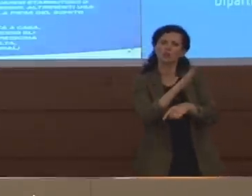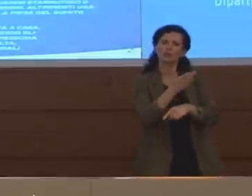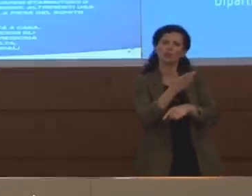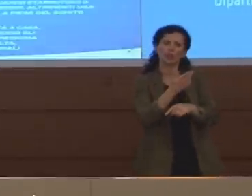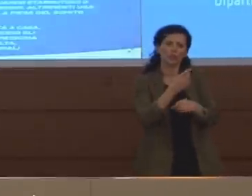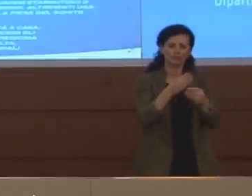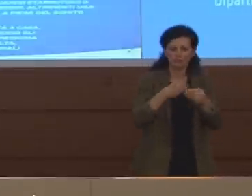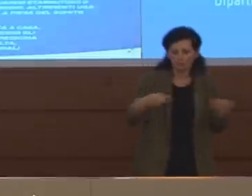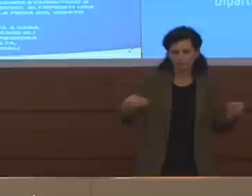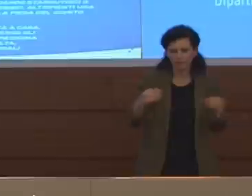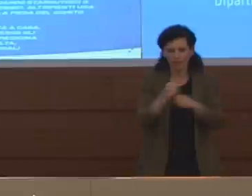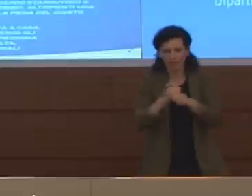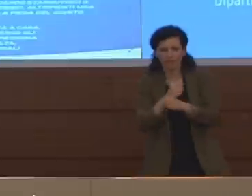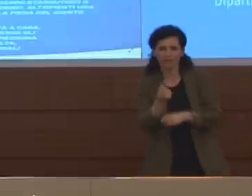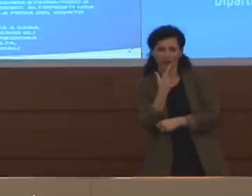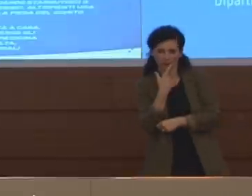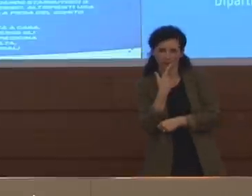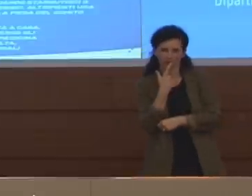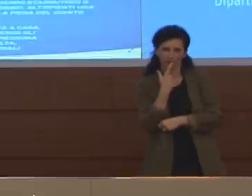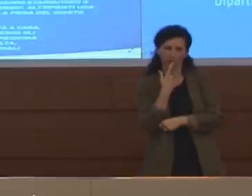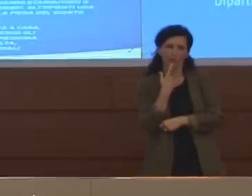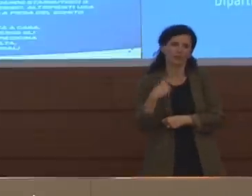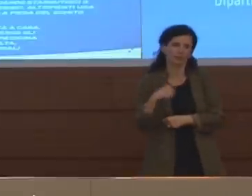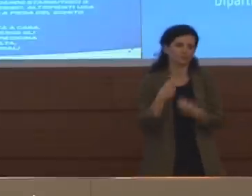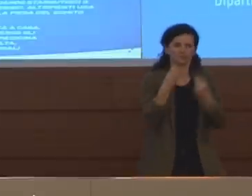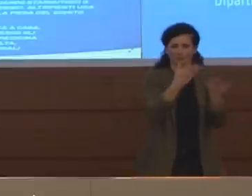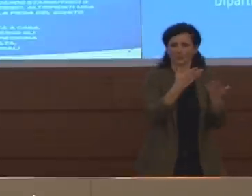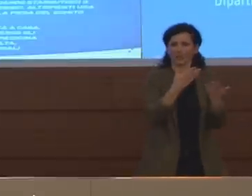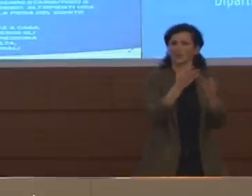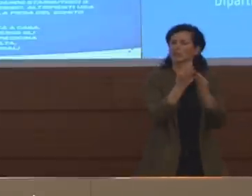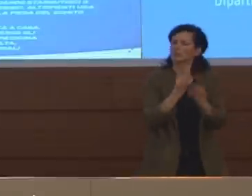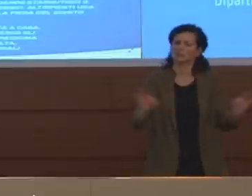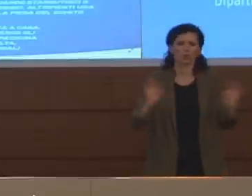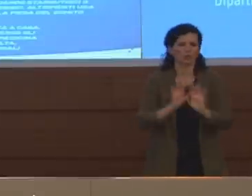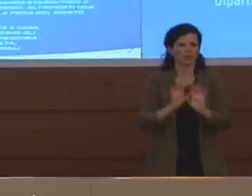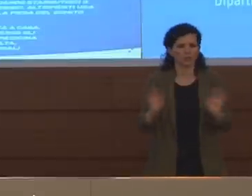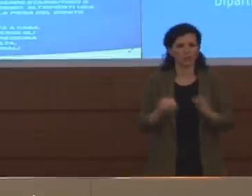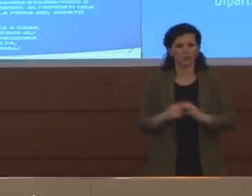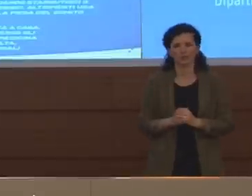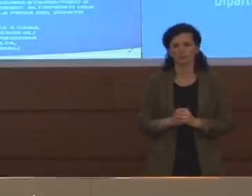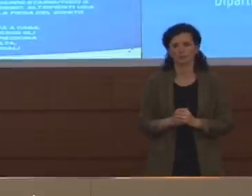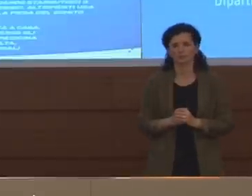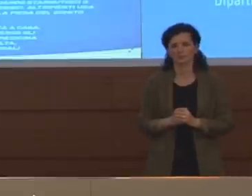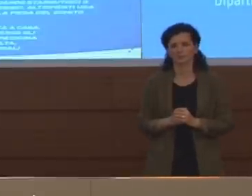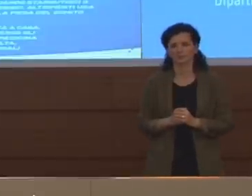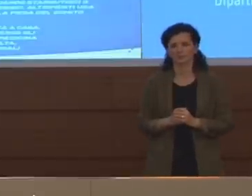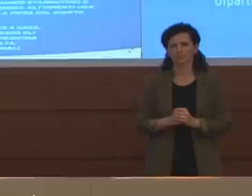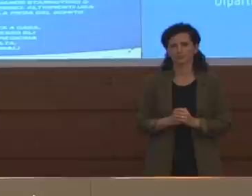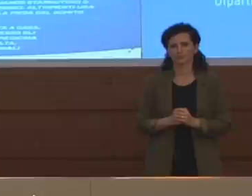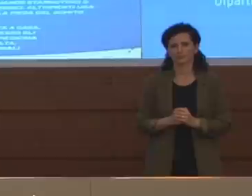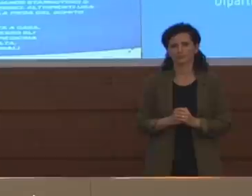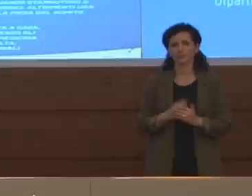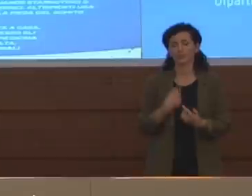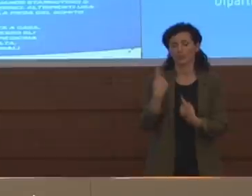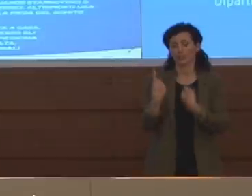quella che si chiama lo shortage. In questa situazione così drammatica,